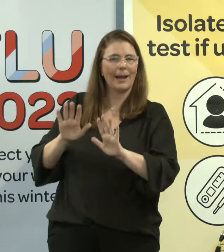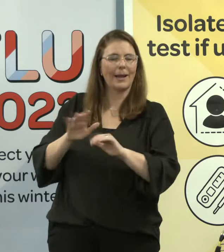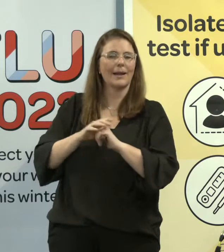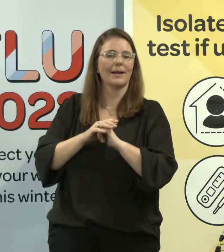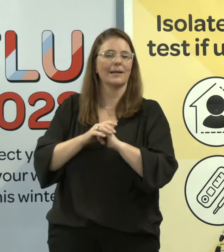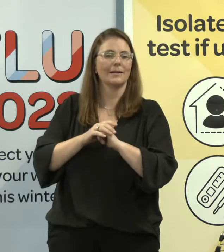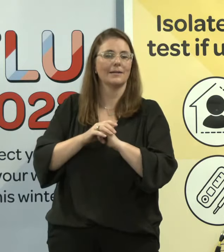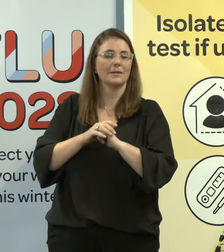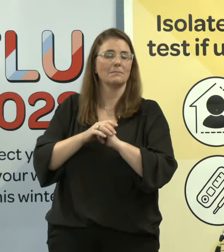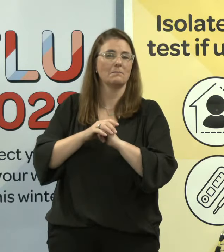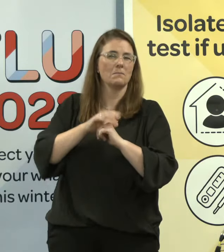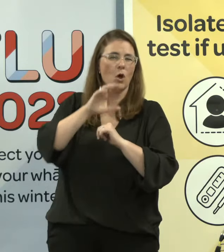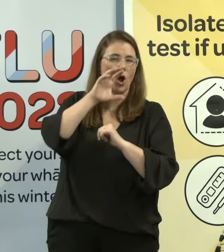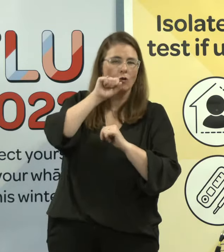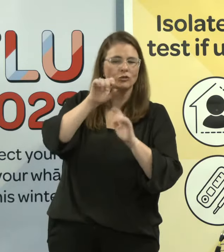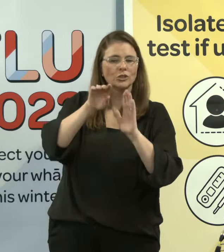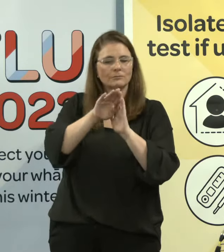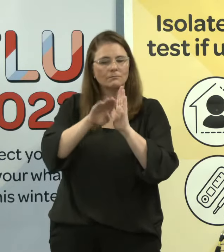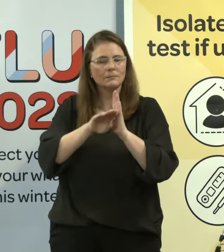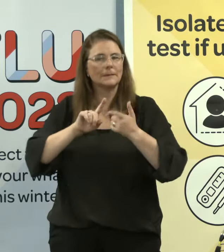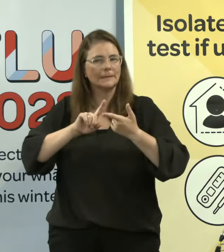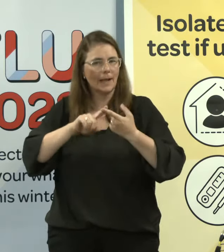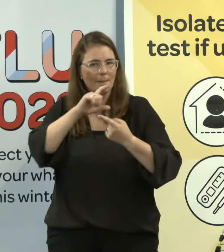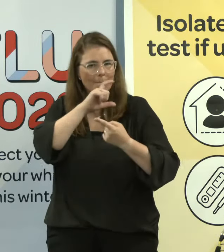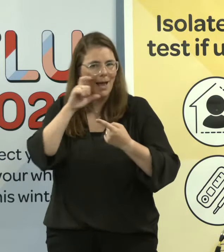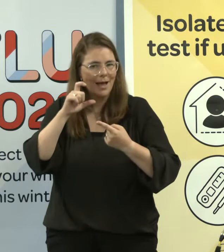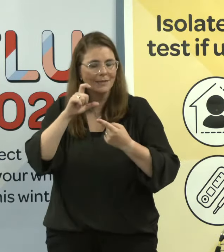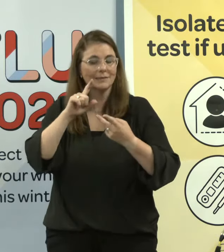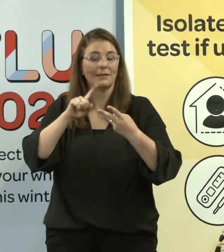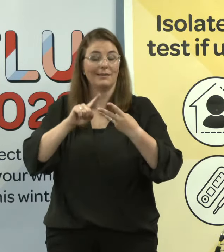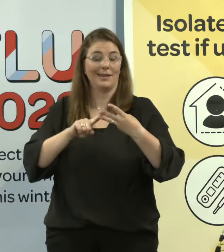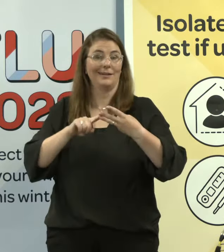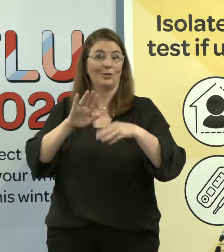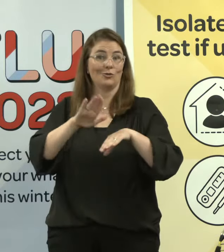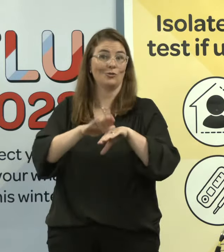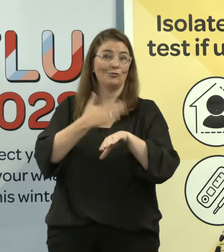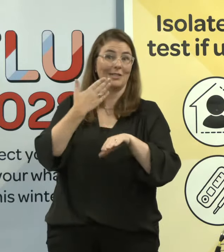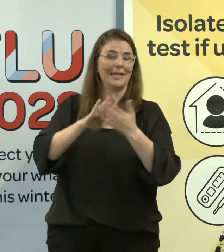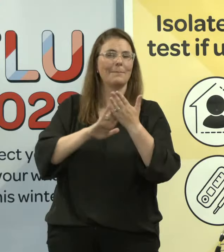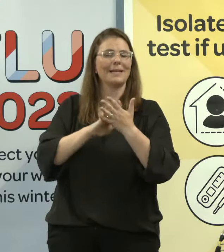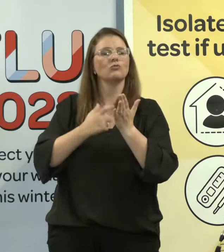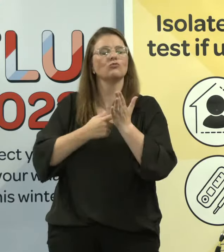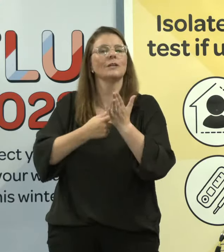hoapaki. Na ko te toenga he